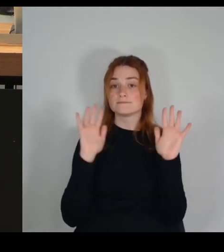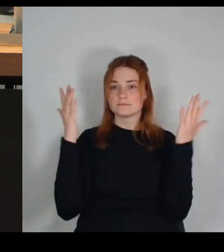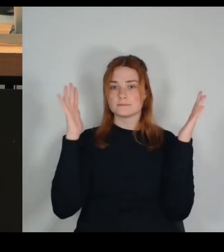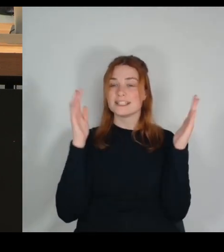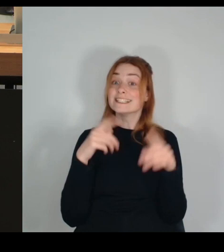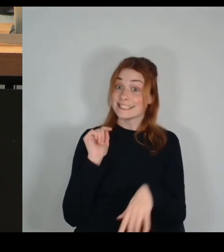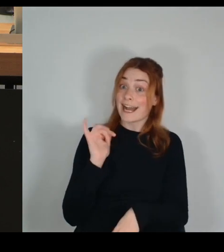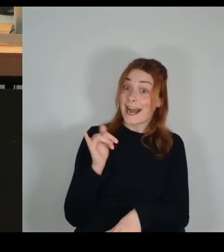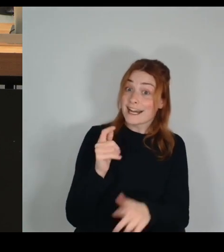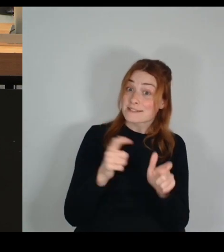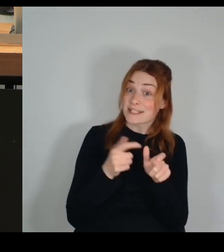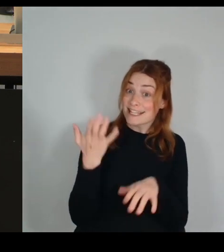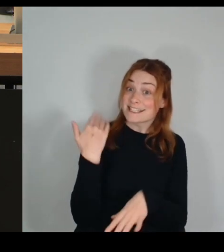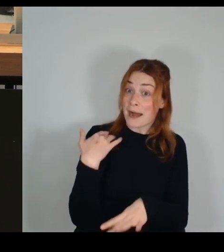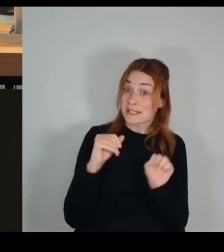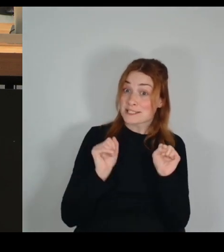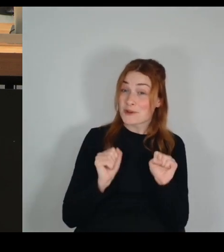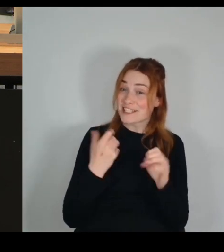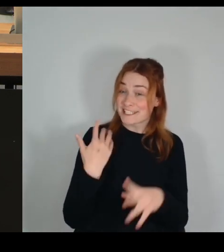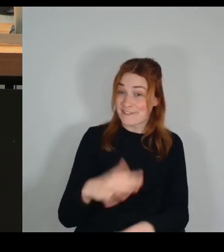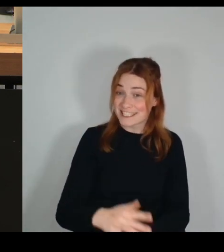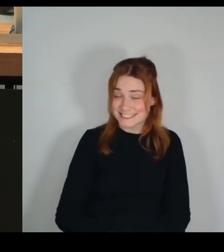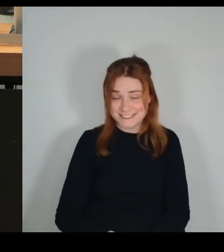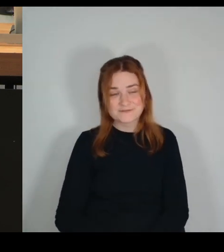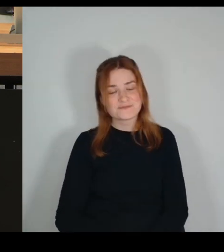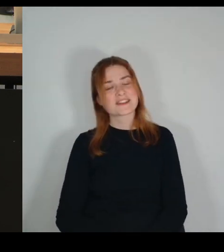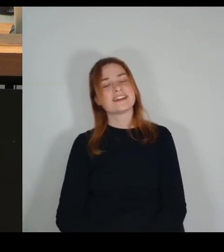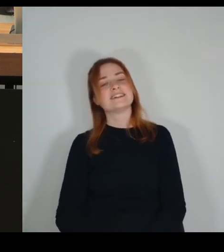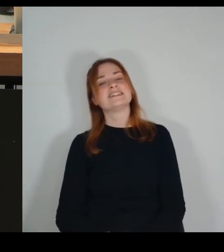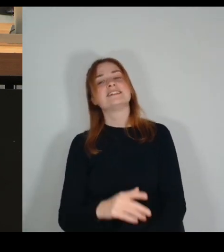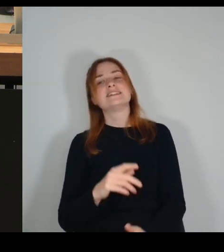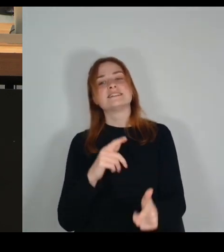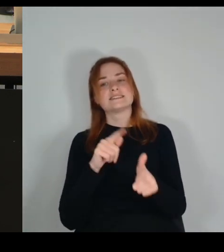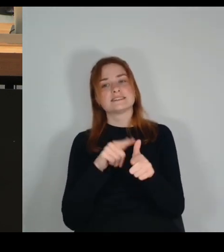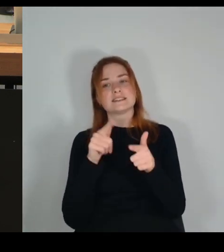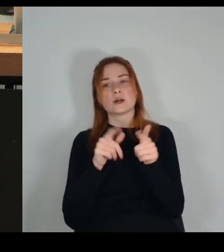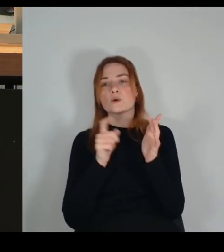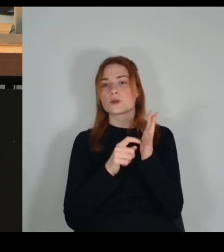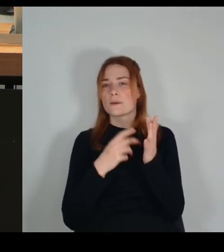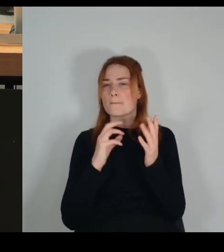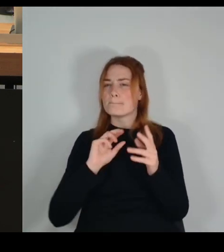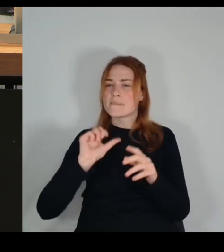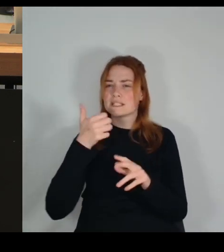Zwei Gründe waren da maßgeblich. Das erste war einfach, es wurde festgestellt, das war nutzlos. Und da will ich dir mal